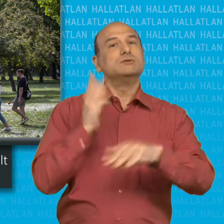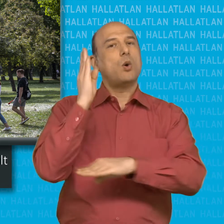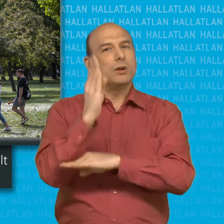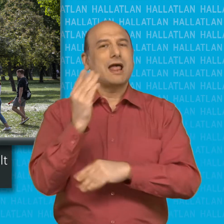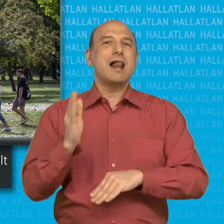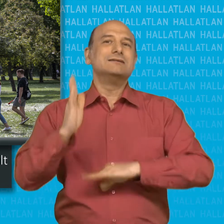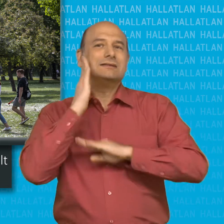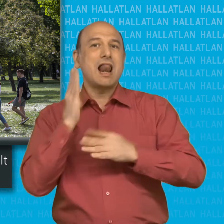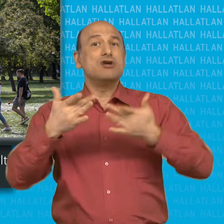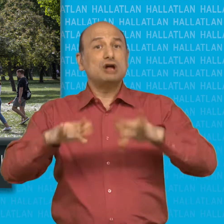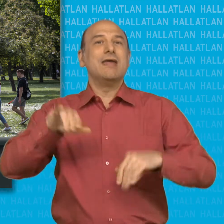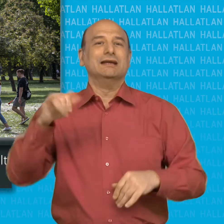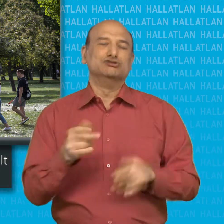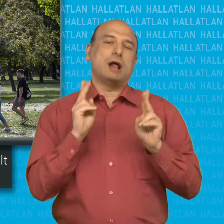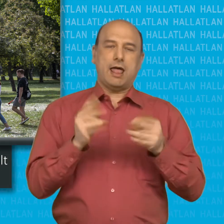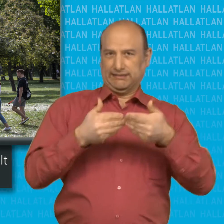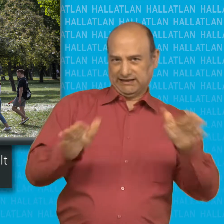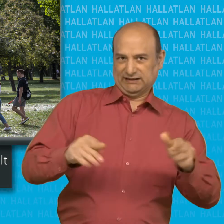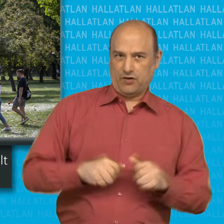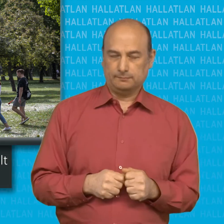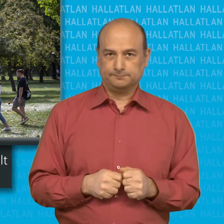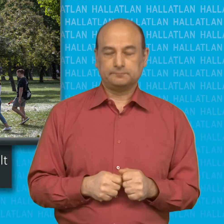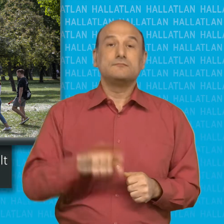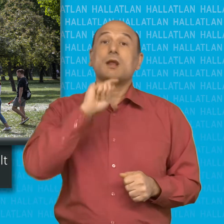és a szálláshelyek is fogadhatnak vendégeket.